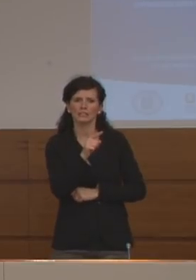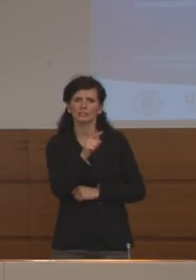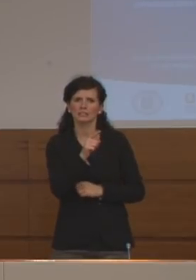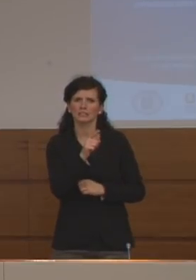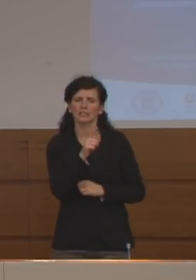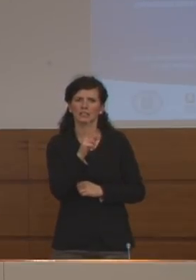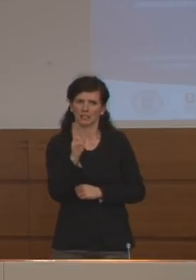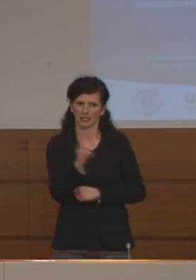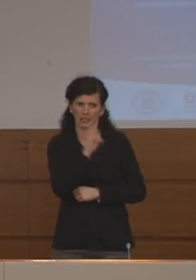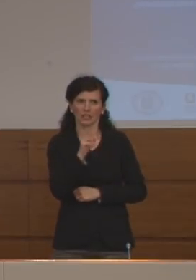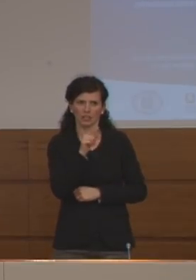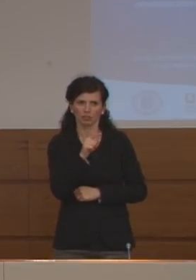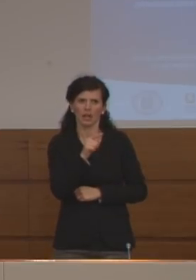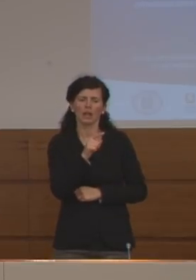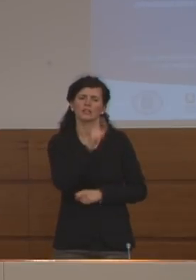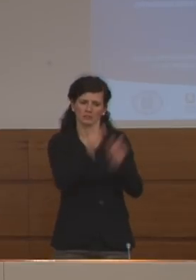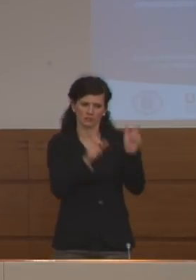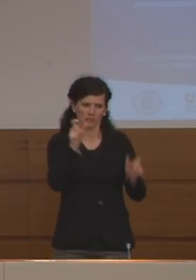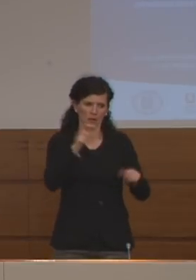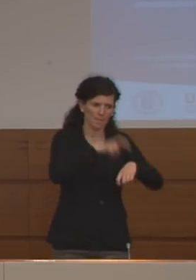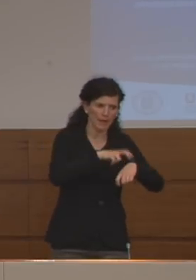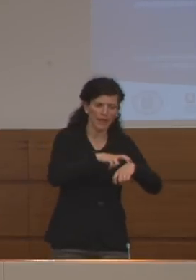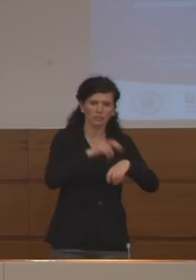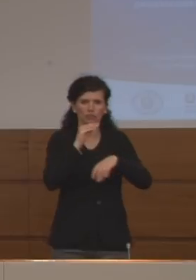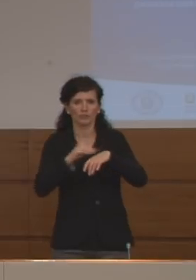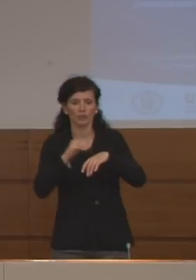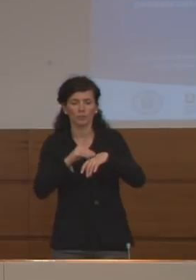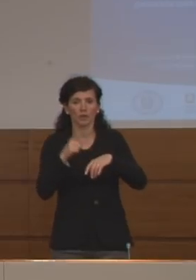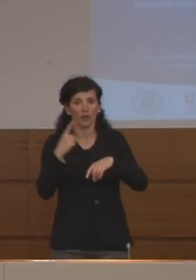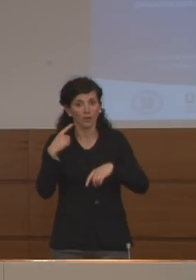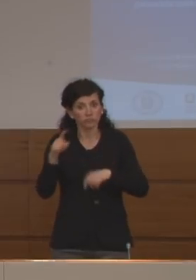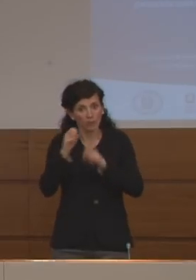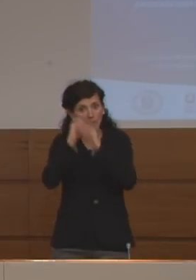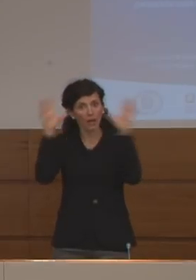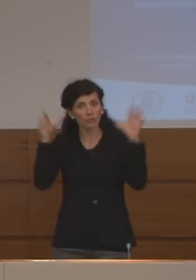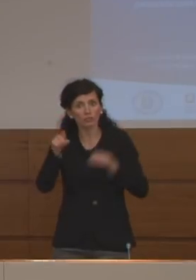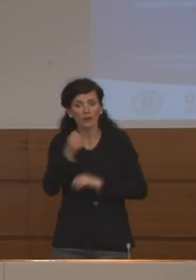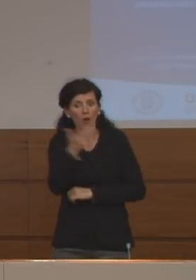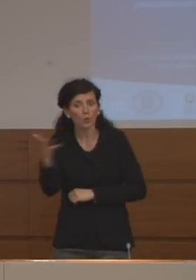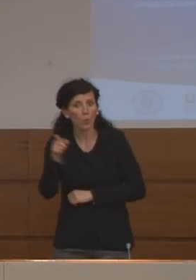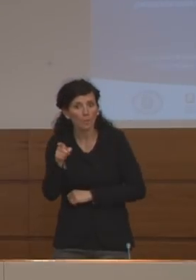rispetto al personale ospedaliero in generale? Si è sbagliato su qualcosa?